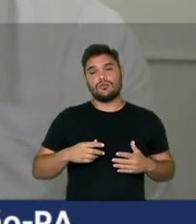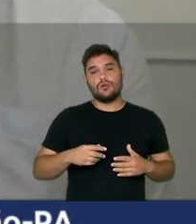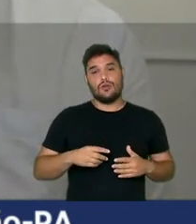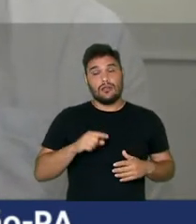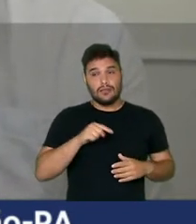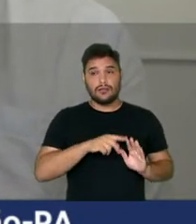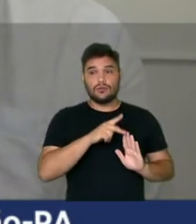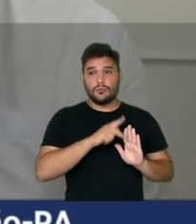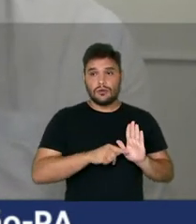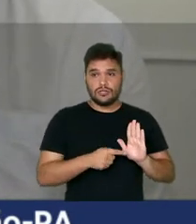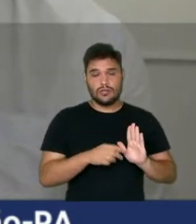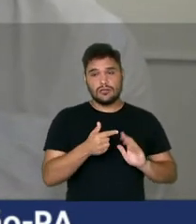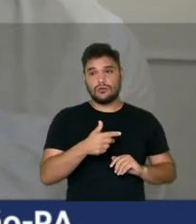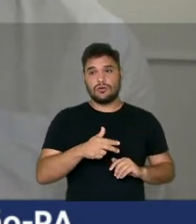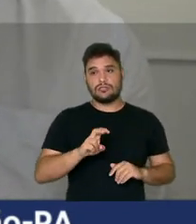NÃO IMPLICAÇÃO ORÇAMENTÁRIA E FINANCEIRA